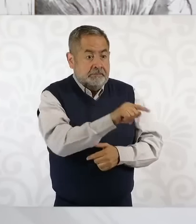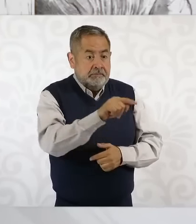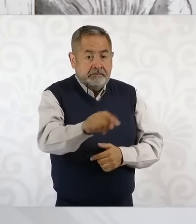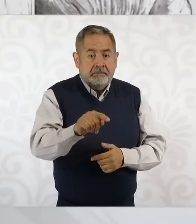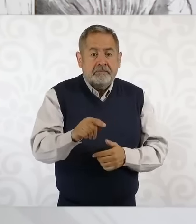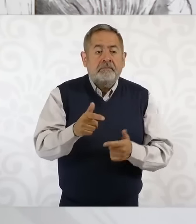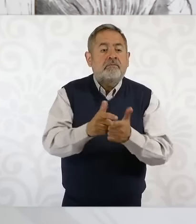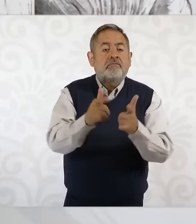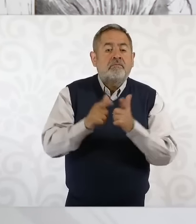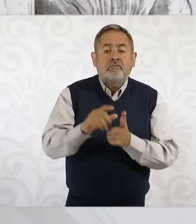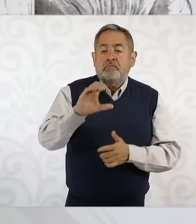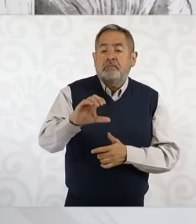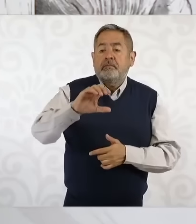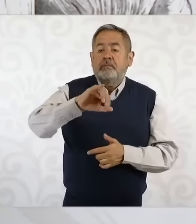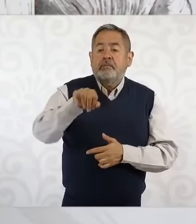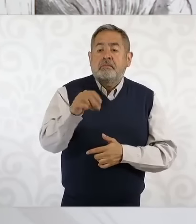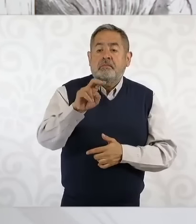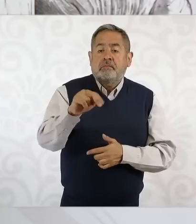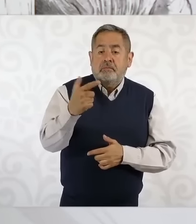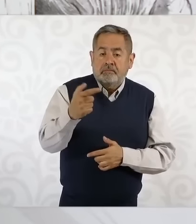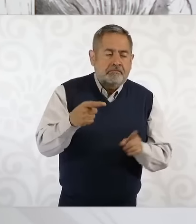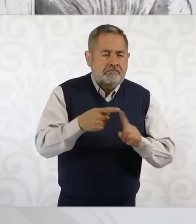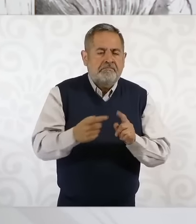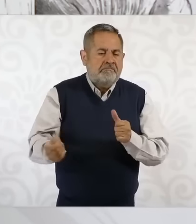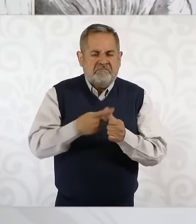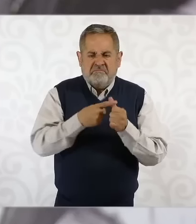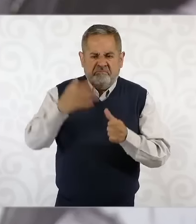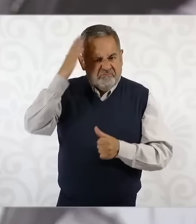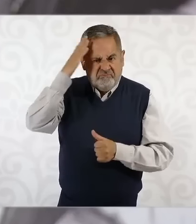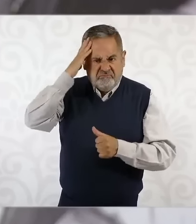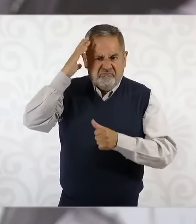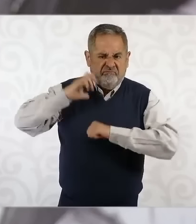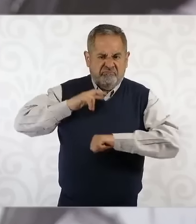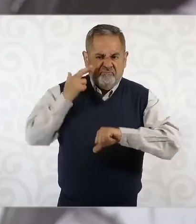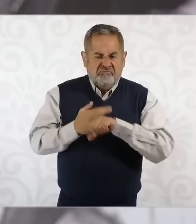pues principalmente era el propio líder, el líder principal, quien era el vínculo